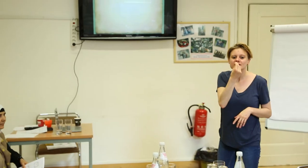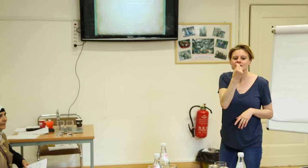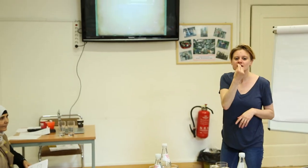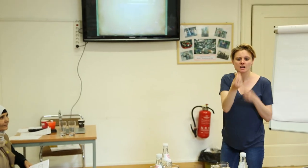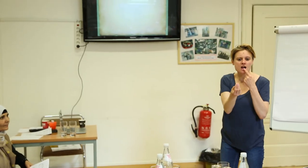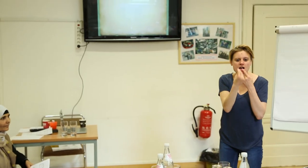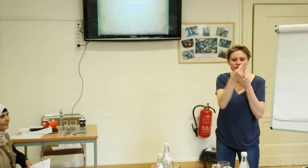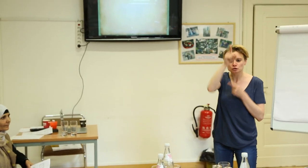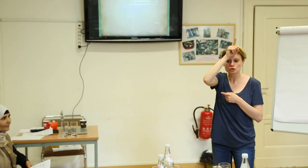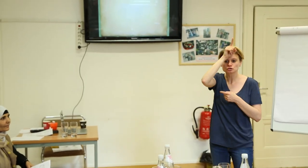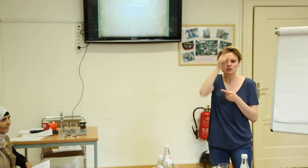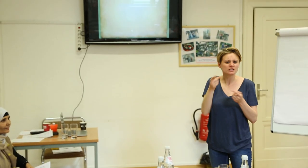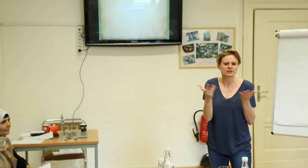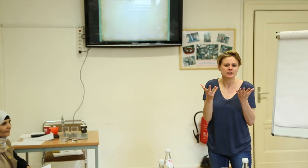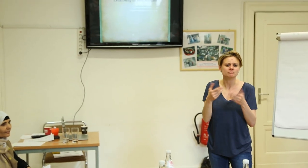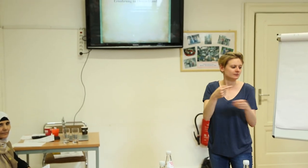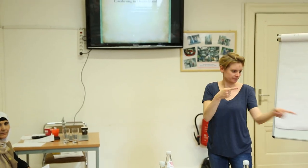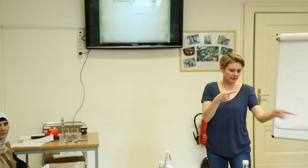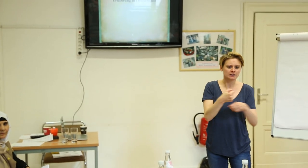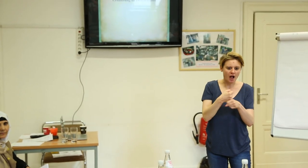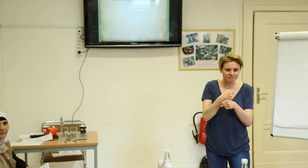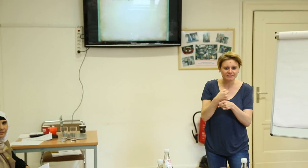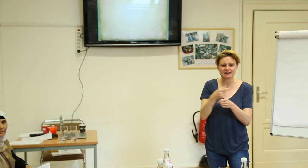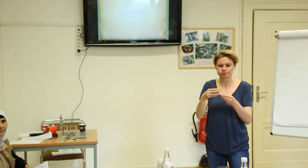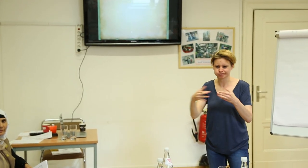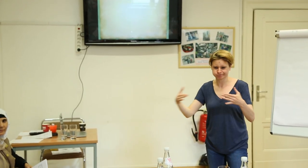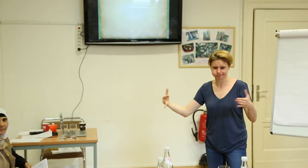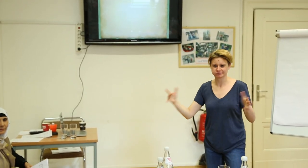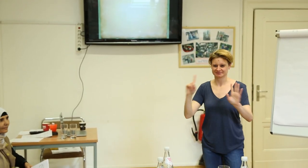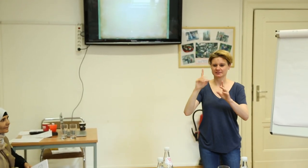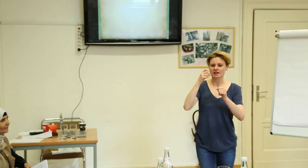Was ist typisch deutsches Essen? Ja, z.B. Kaffee, usw.